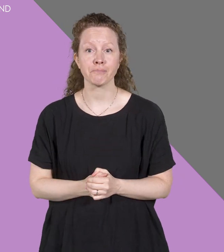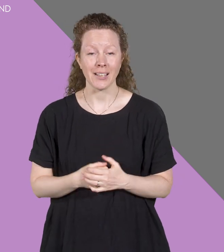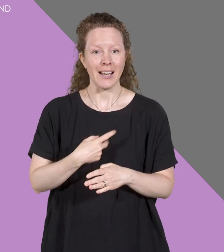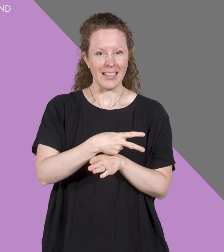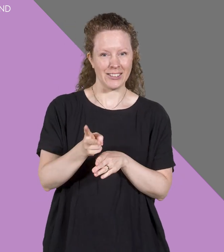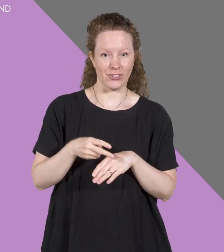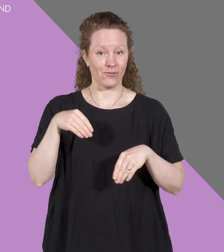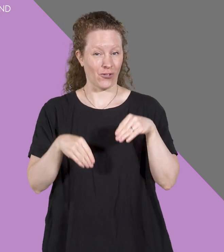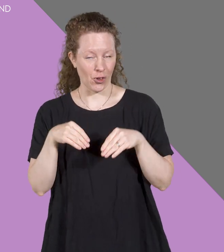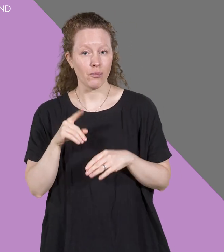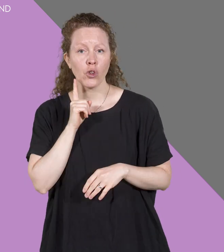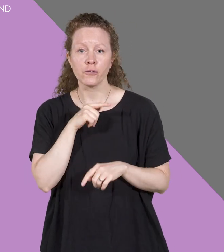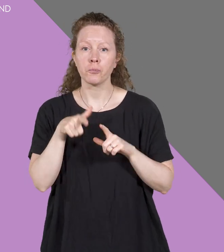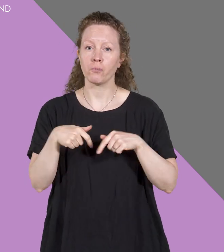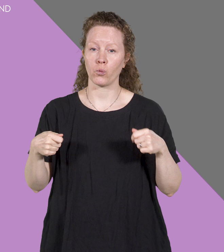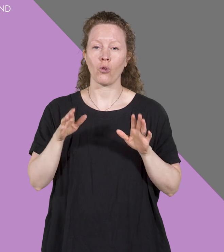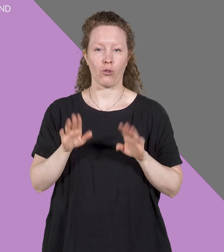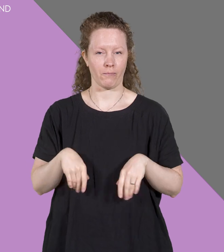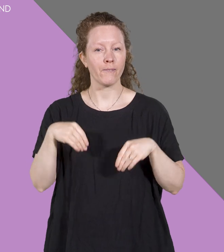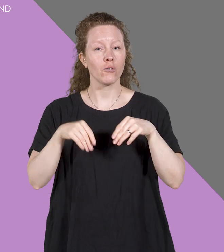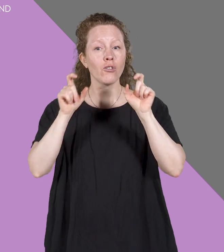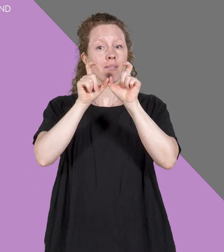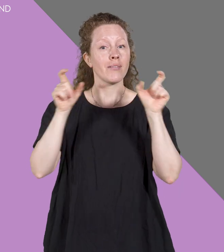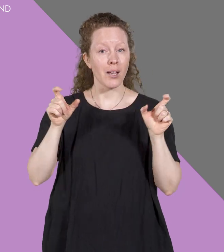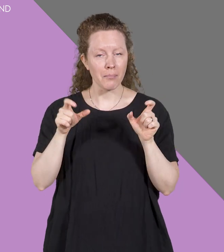Det här är var en av förbundets teser inför riksdagsvalet, -